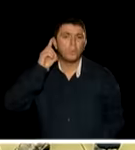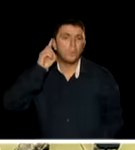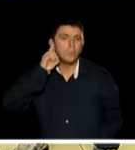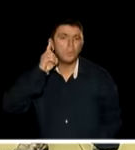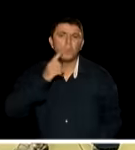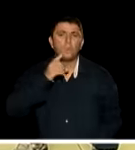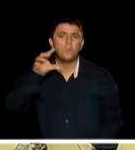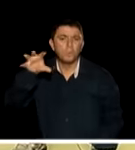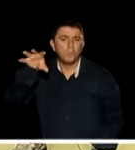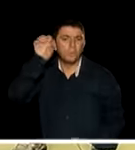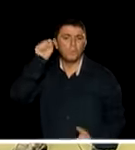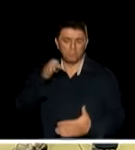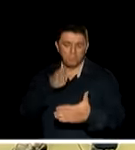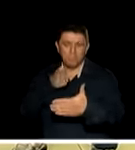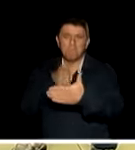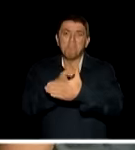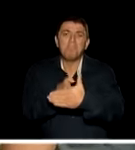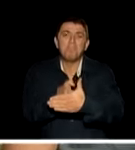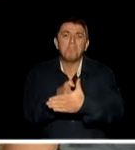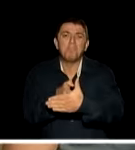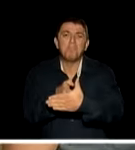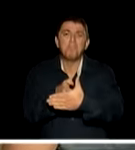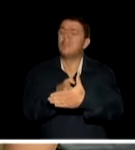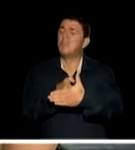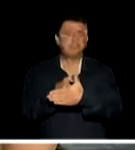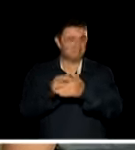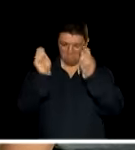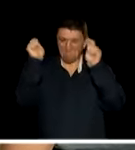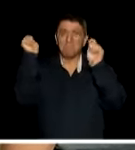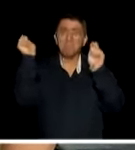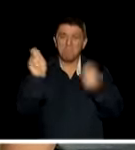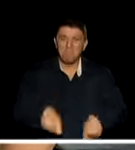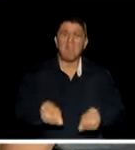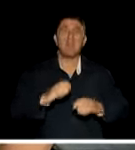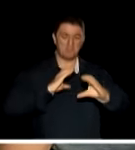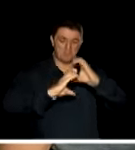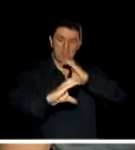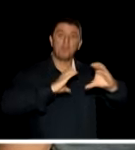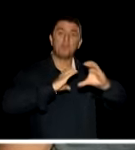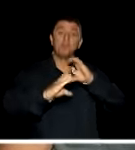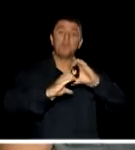A incapacidade de ouvir está longe de ser uma limitação para se expressar.